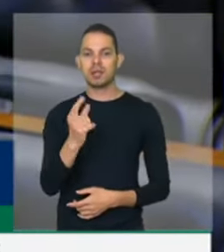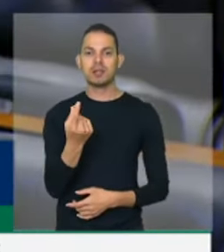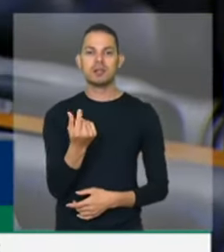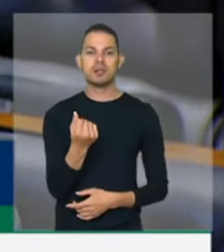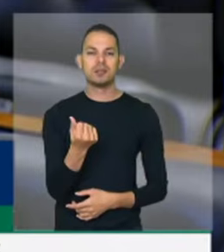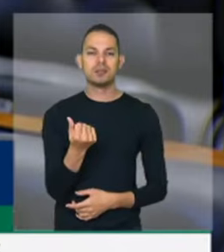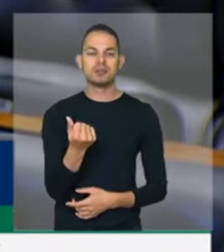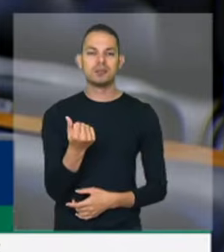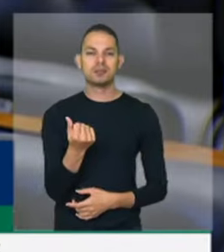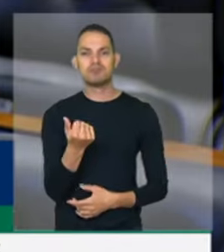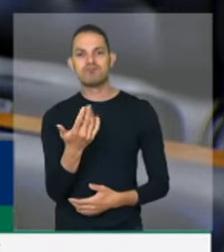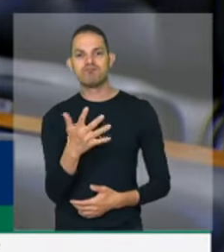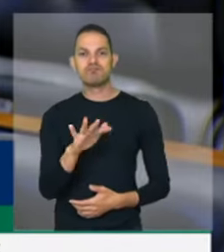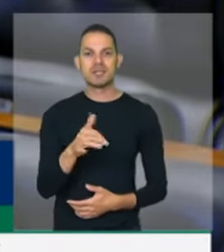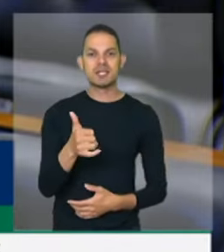DE UTI CUSTA DE 180 A 200 MIL REAIS, NÓS ESTAMOS AQUI